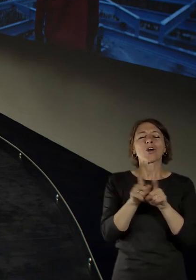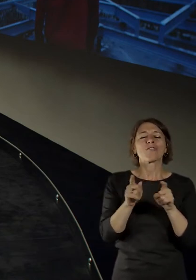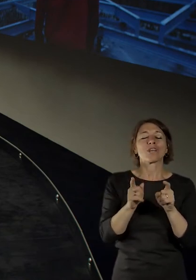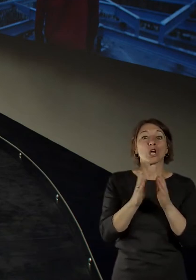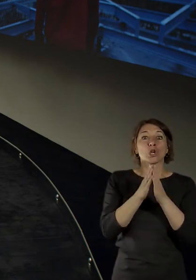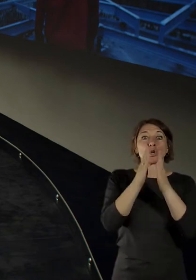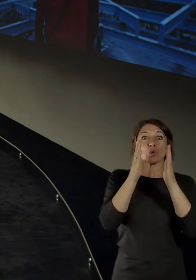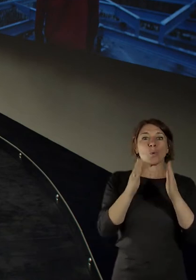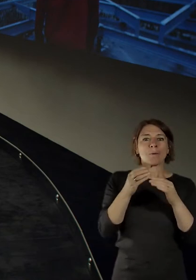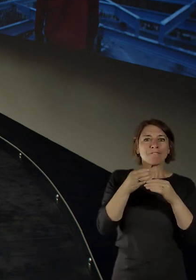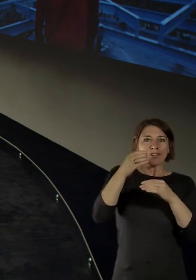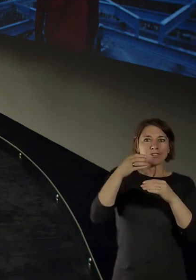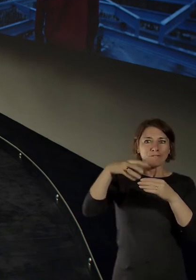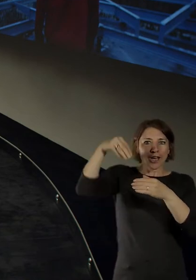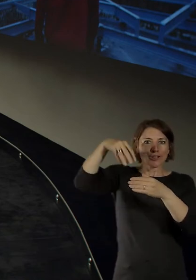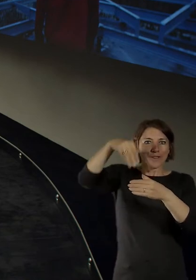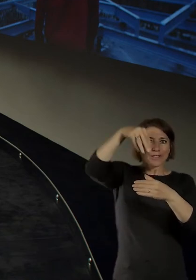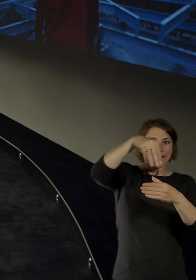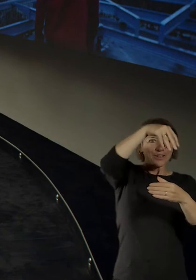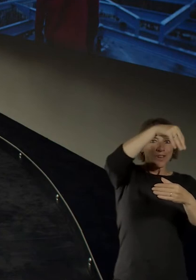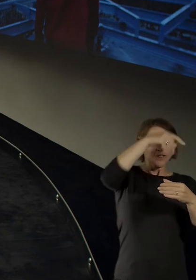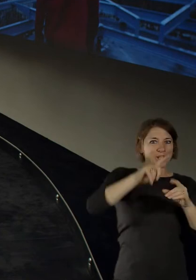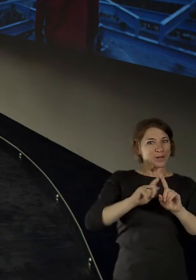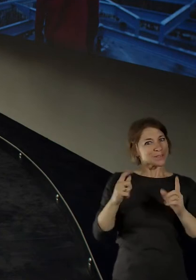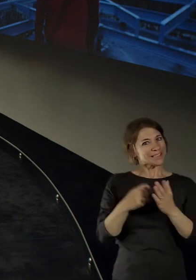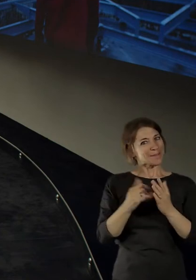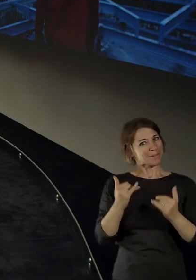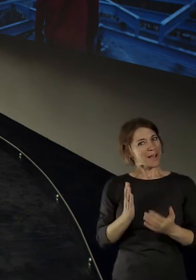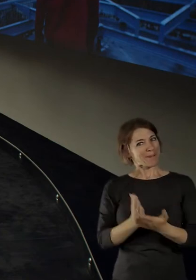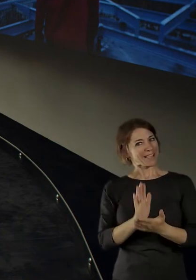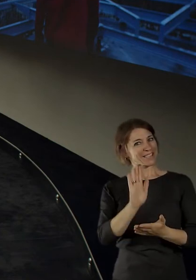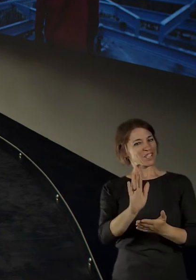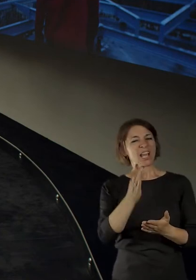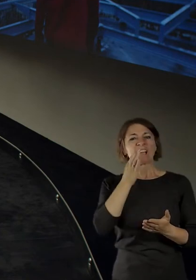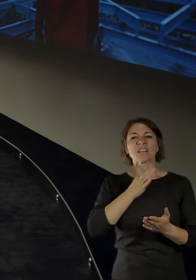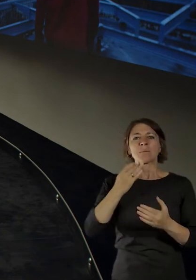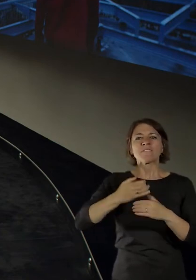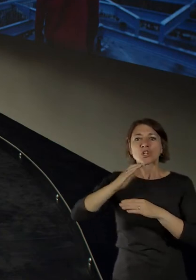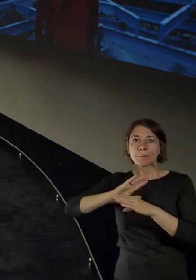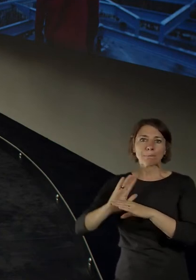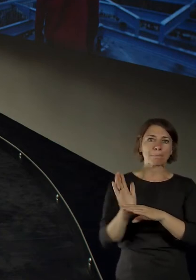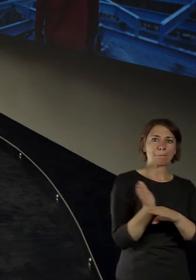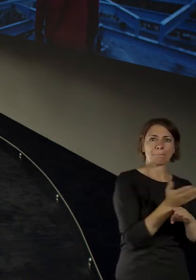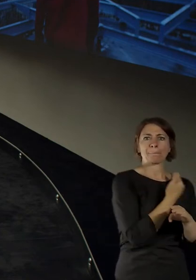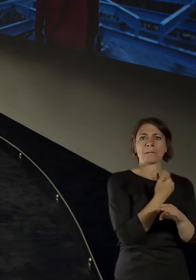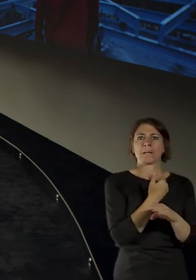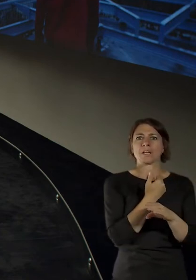Dostávali jsme během veřejného projednání dotazy, zda si neumíme představit město bez věží. Tys odpovídal, že ano, že si to samozřejmě představit umíš.